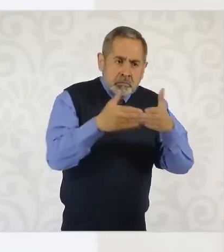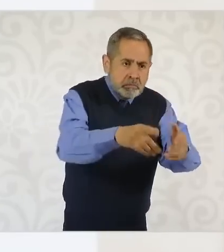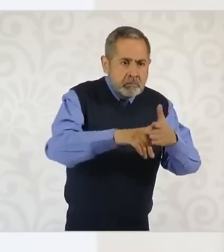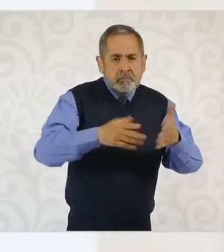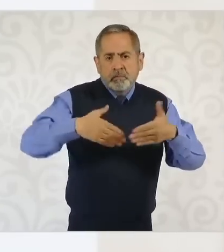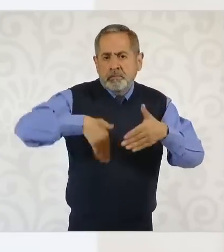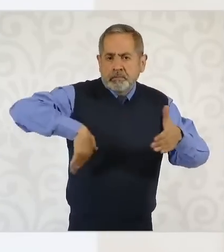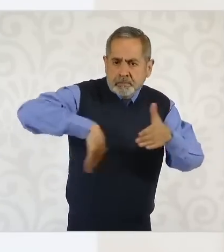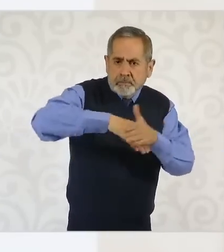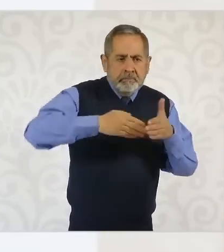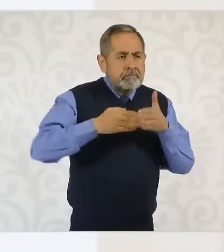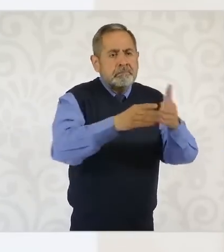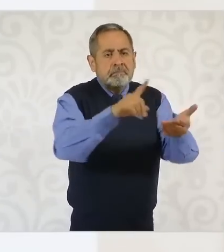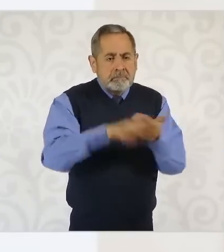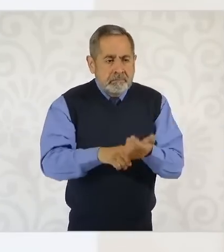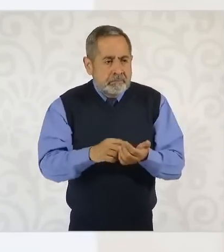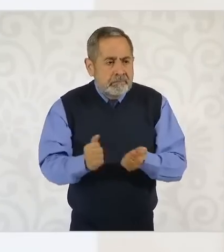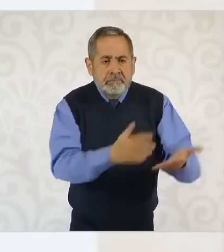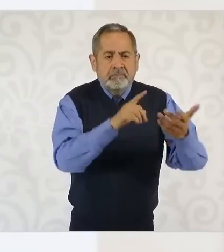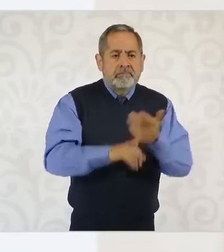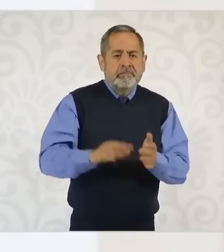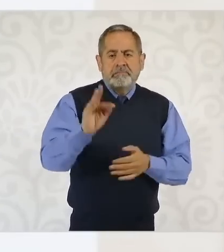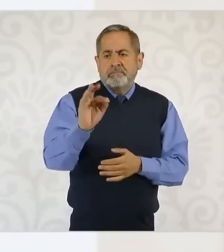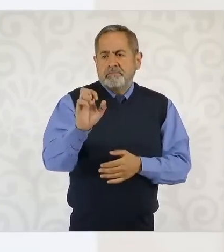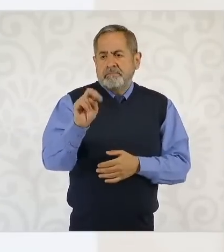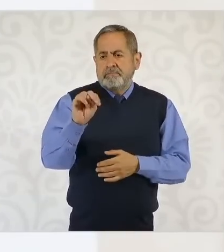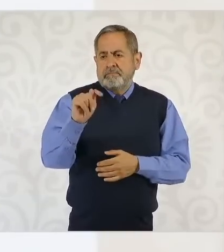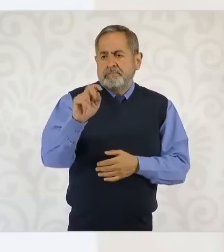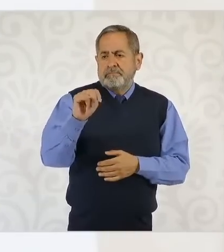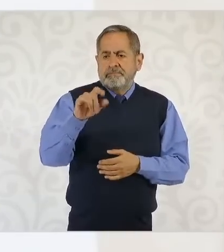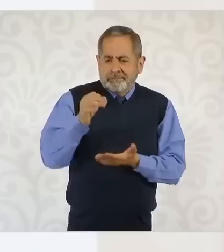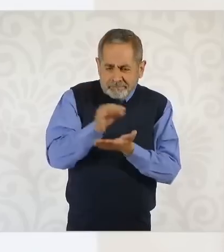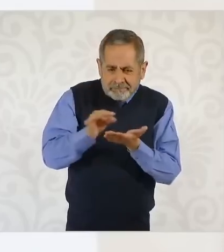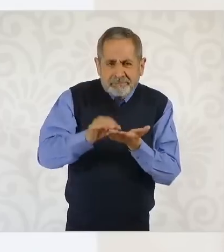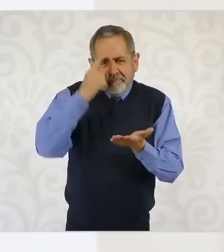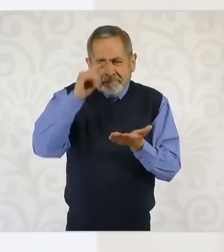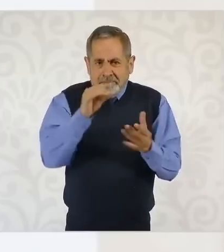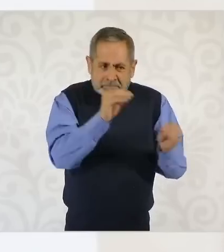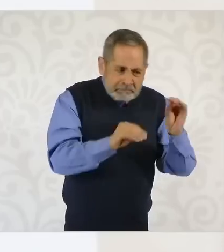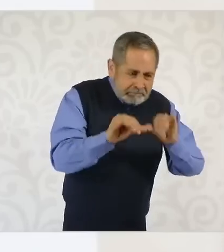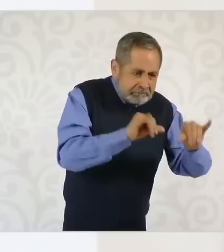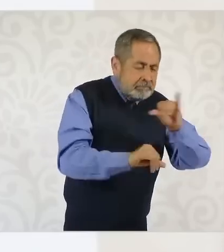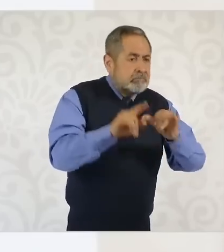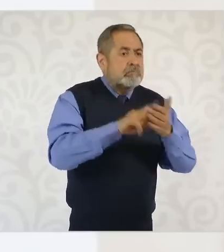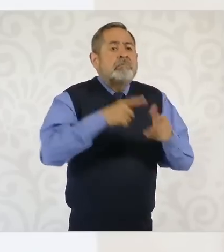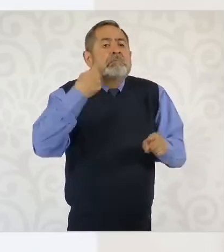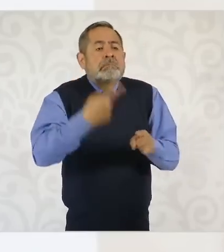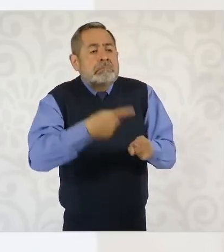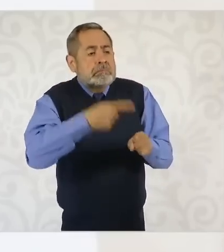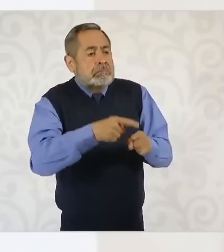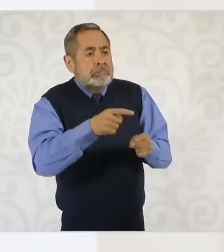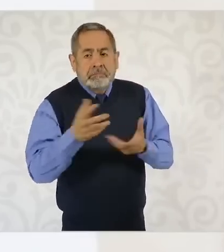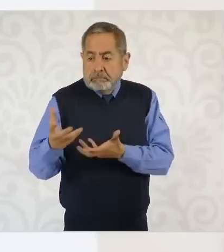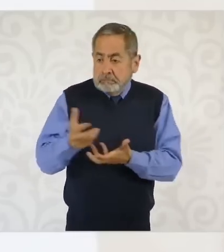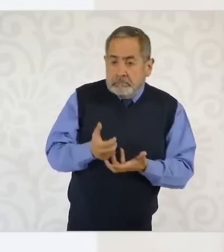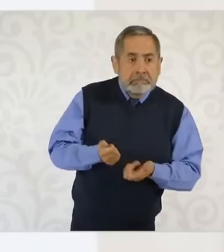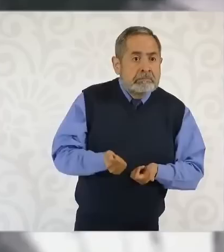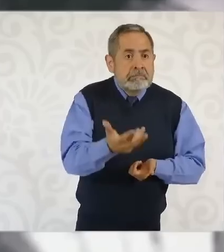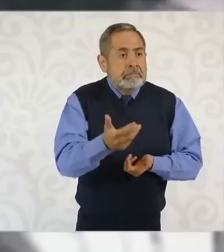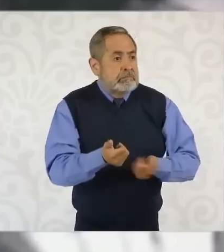de fentanilo así como la delincuencia que produce distribuye y vende ilegalmente el fentanilo y